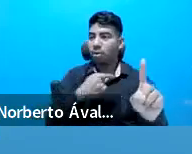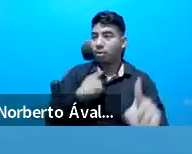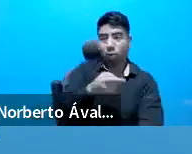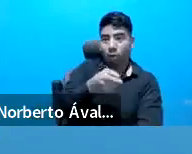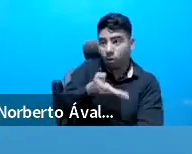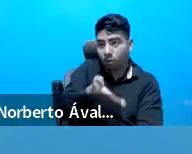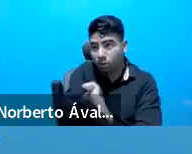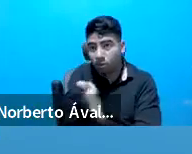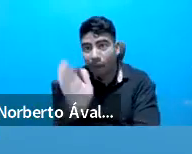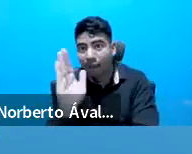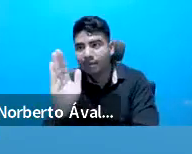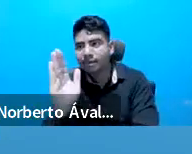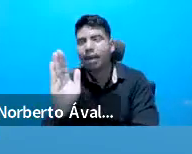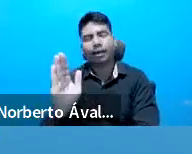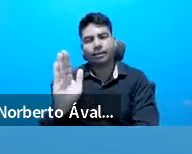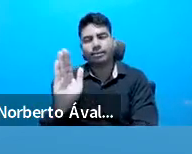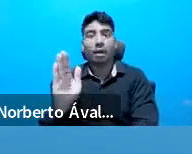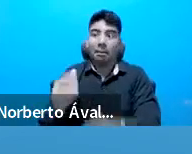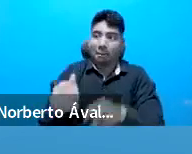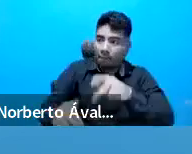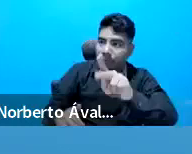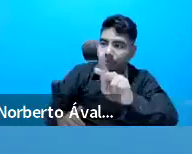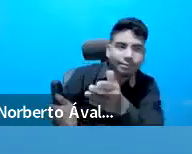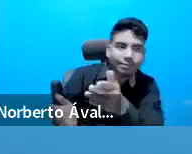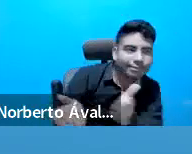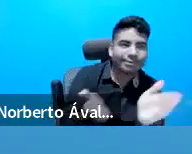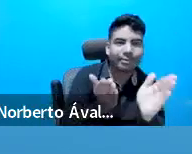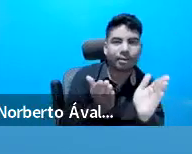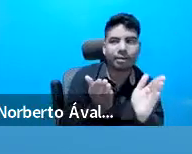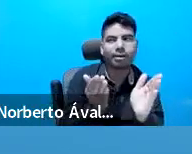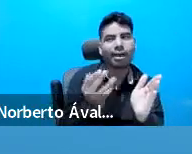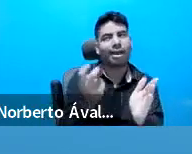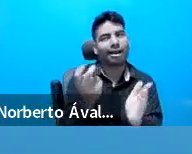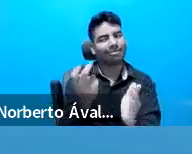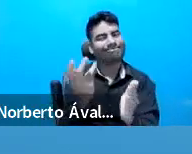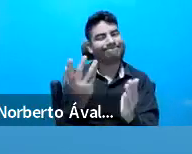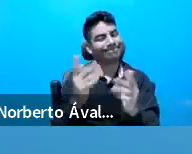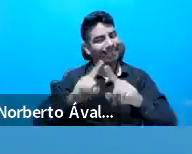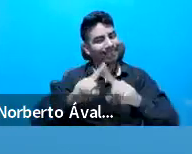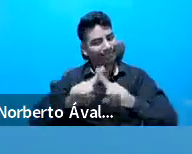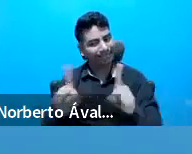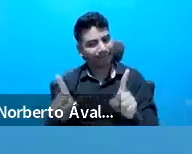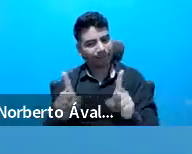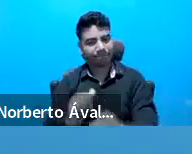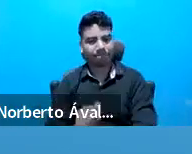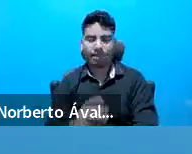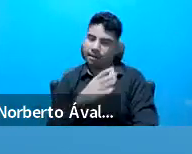de apoyarlo apoyar los procesos de influencia en las personas sordas